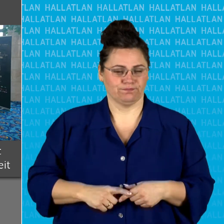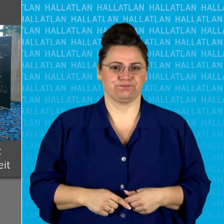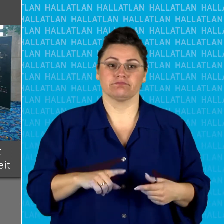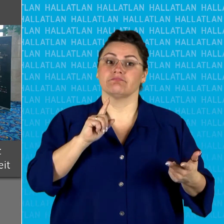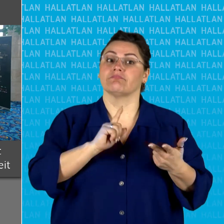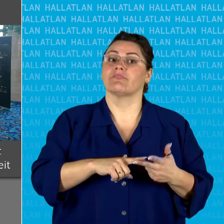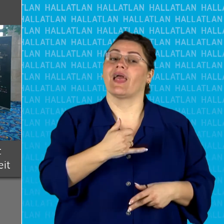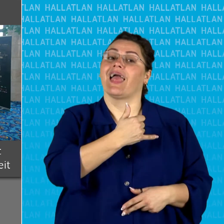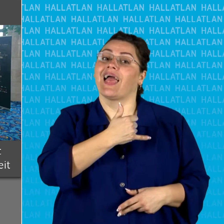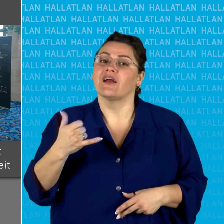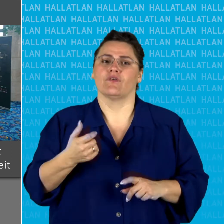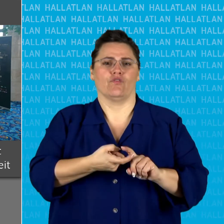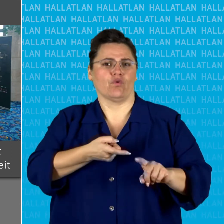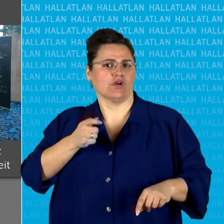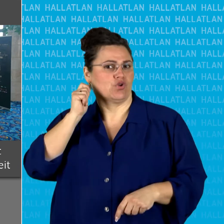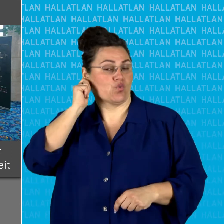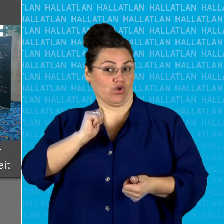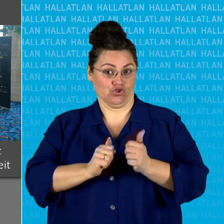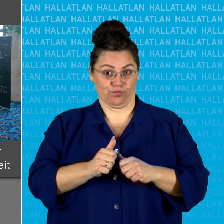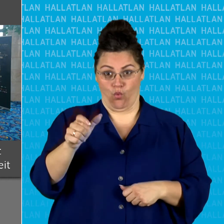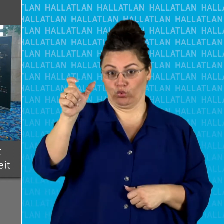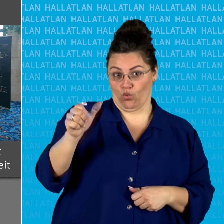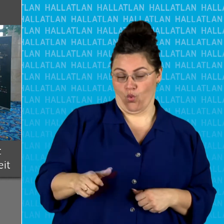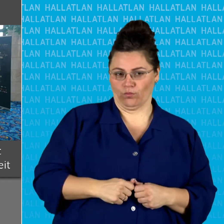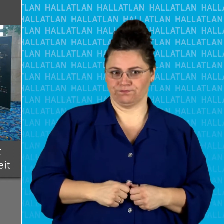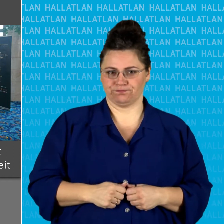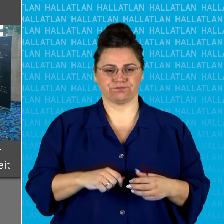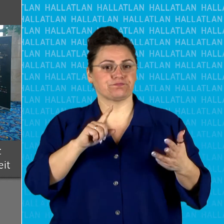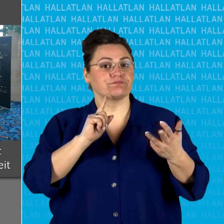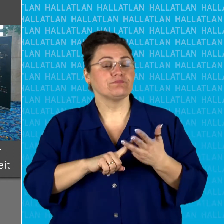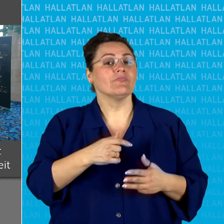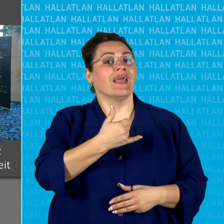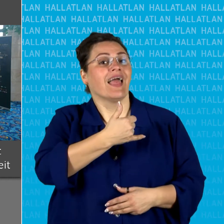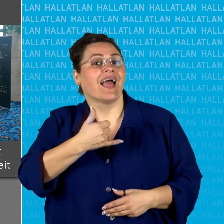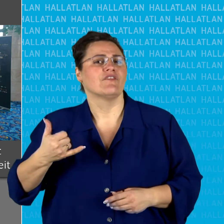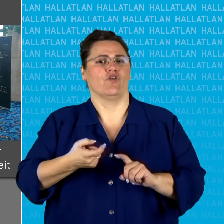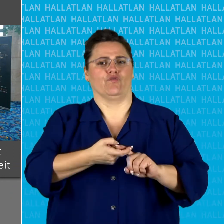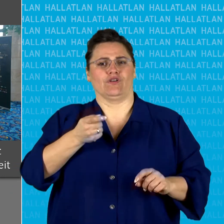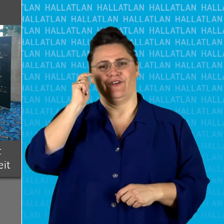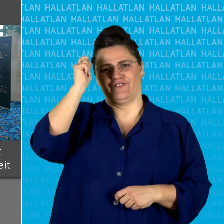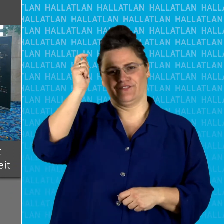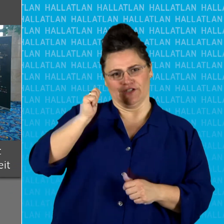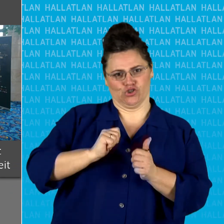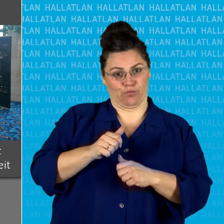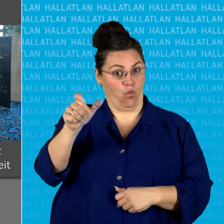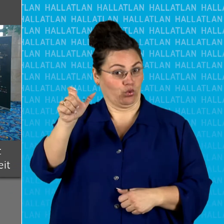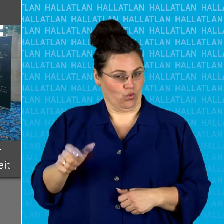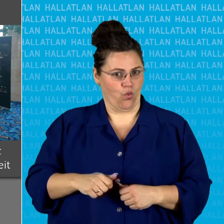Az Év fogyatékos női sportolója; Az Év fogyatékos férfi sportolója